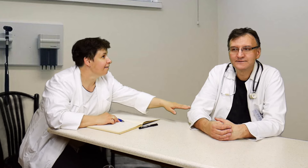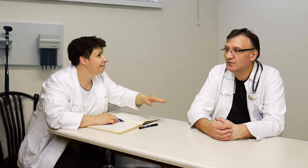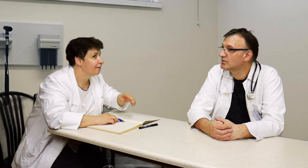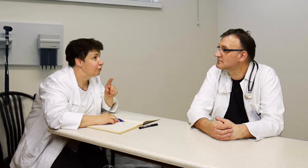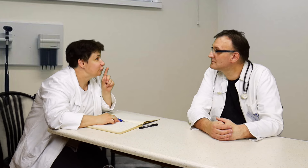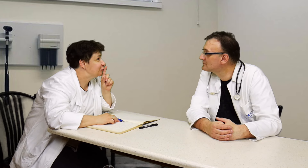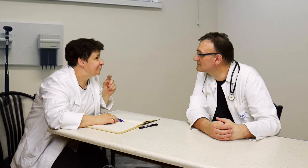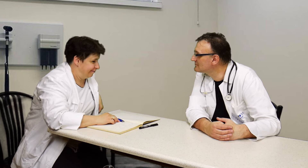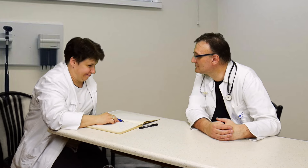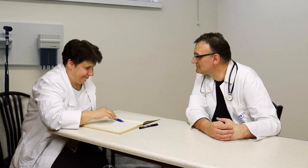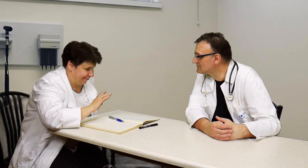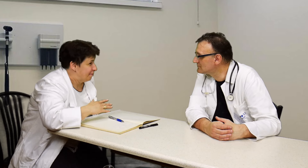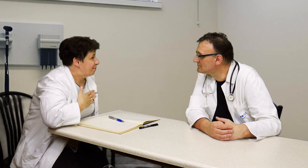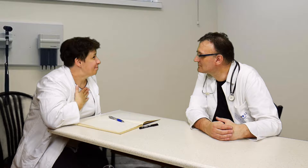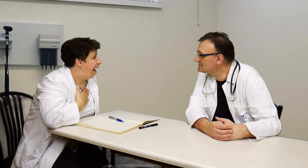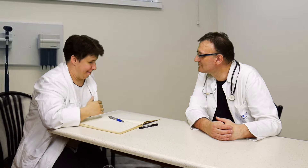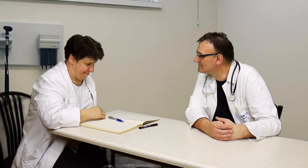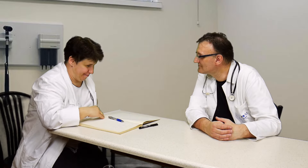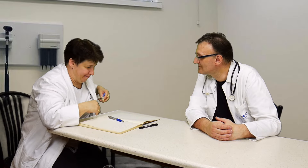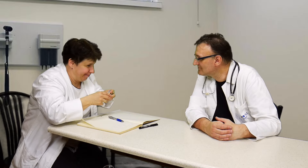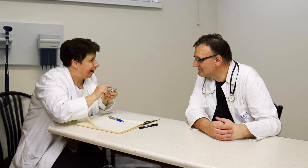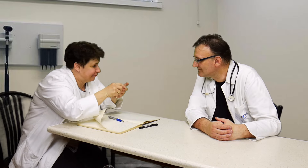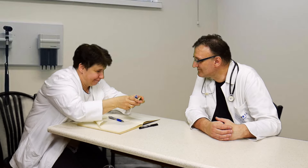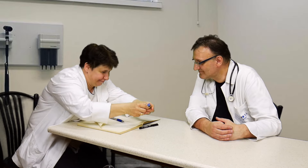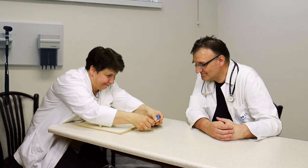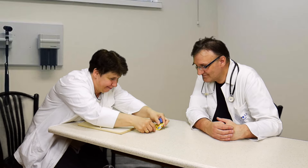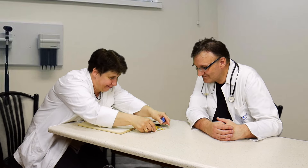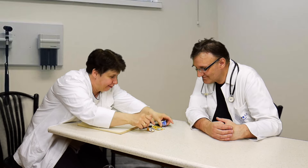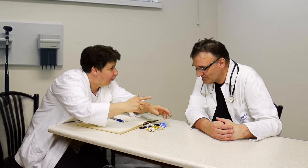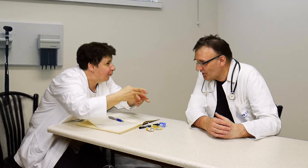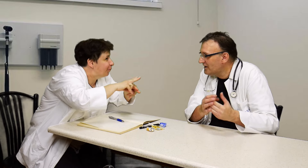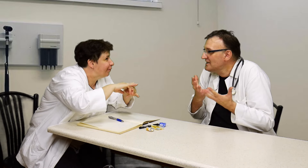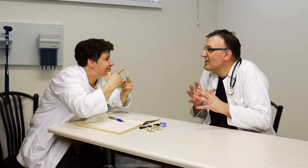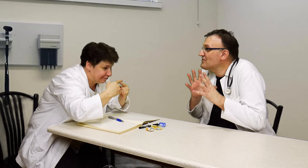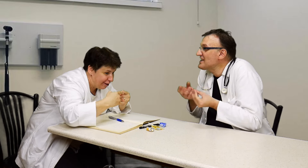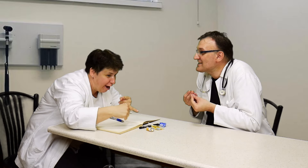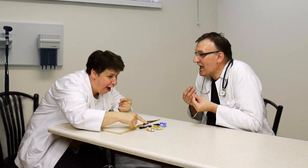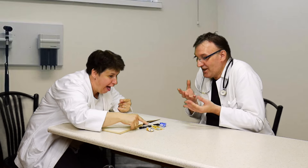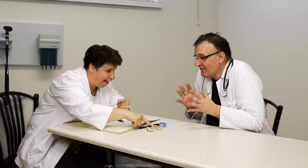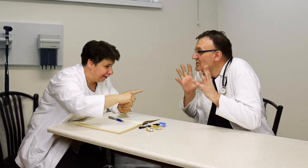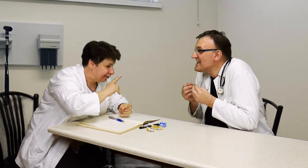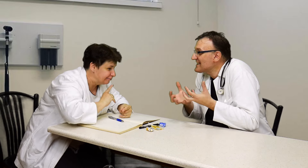Cii...! Mam! Które chcesz? - Chcę wszystkie!